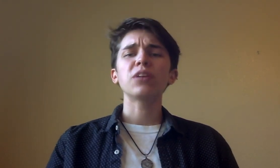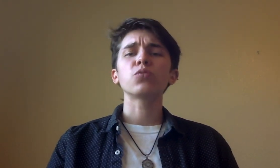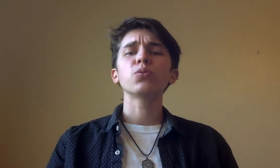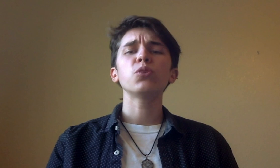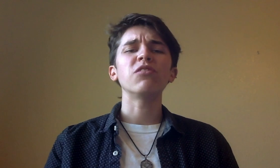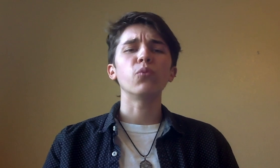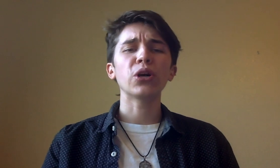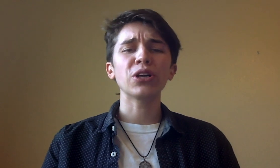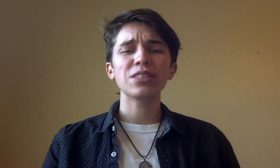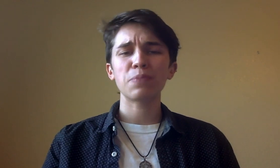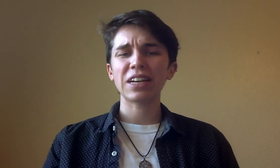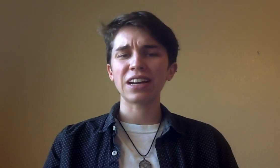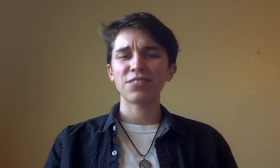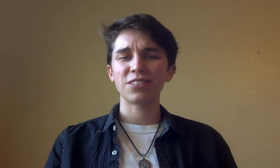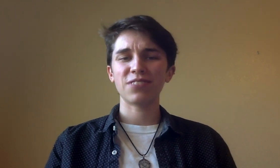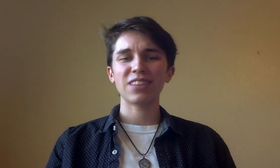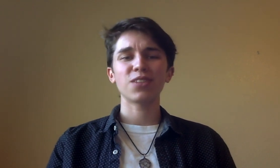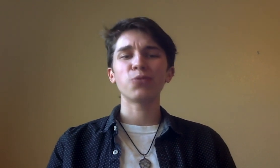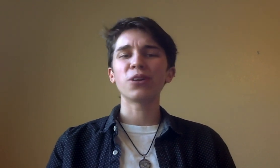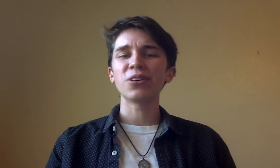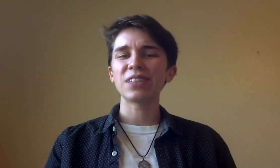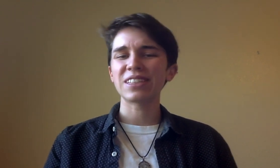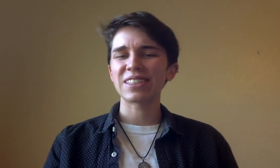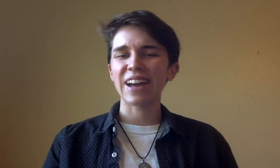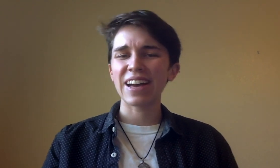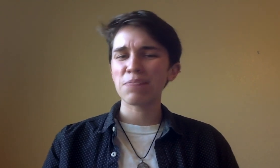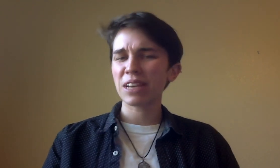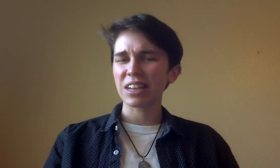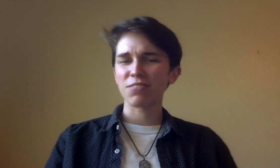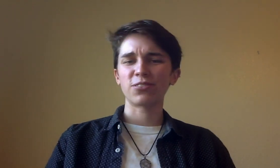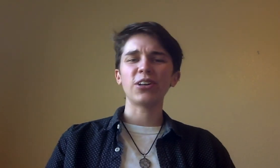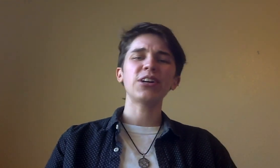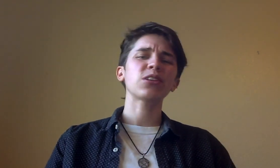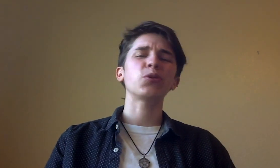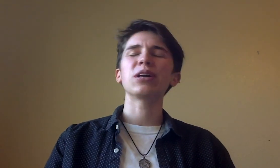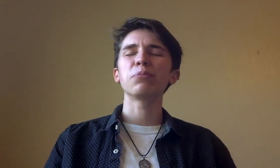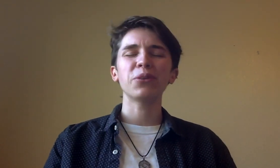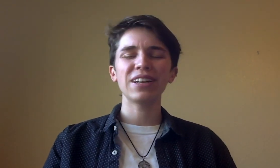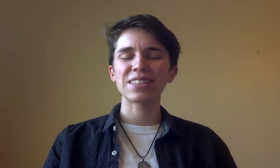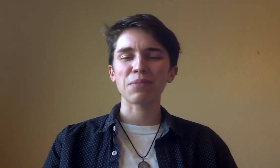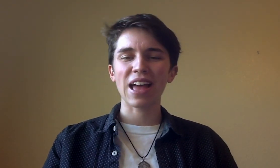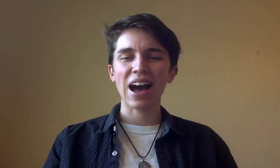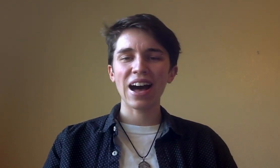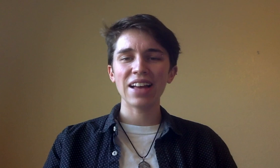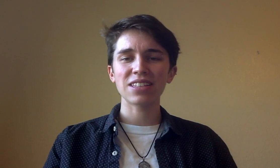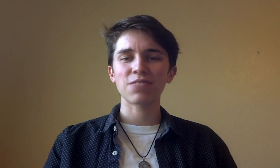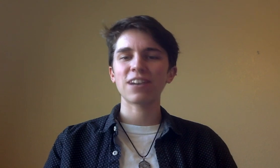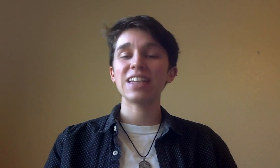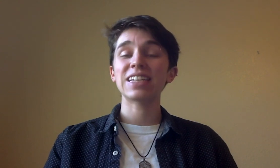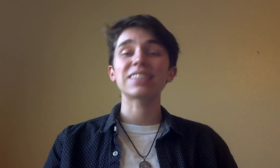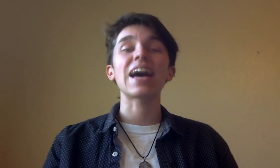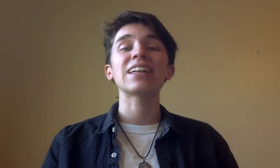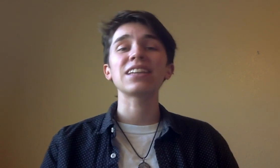que construyen una sala de palabras lo suficientemente grande para que quepa el mundo interior, lo suficientemente grande para todos los chicos queer y mis ojos para encontrar exactamente